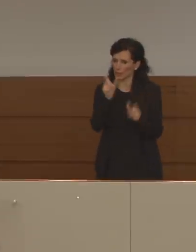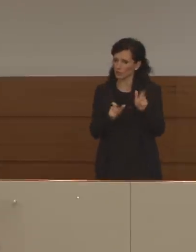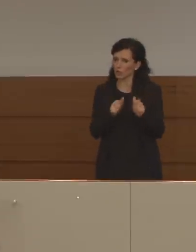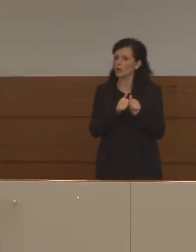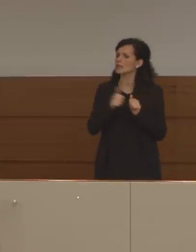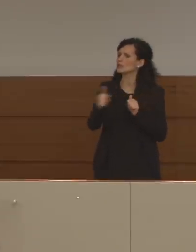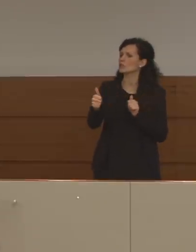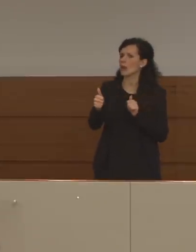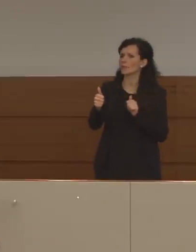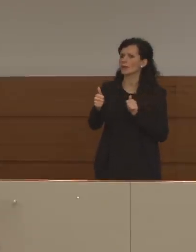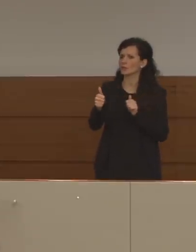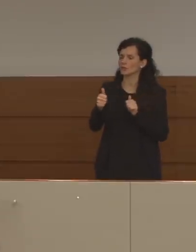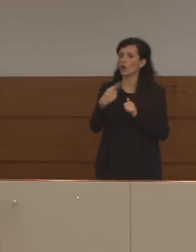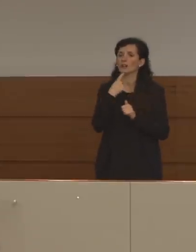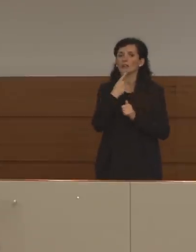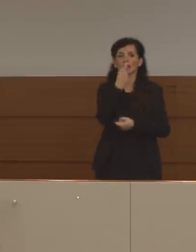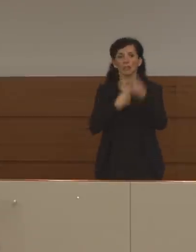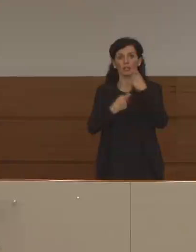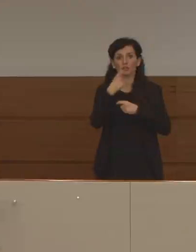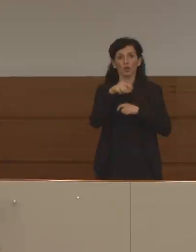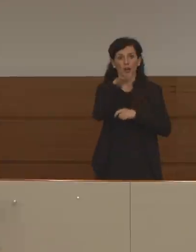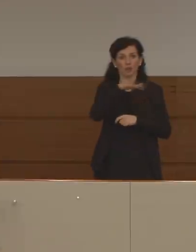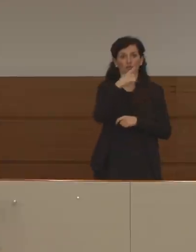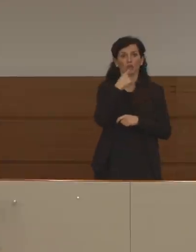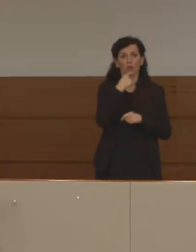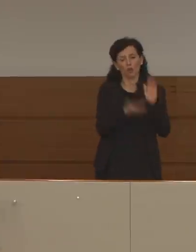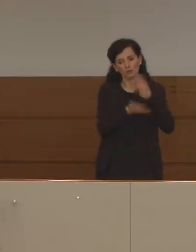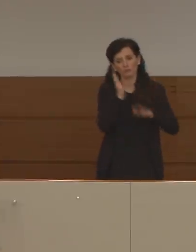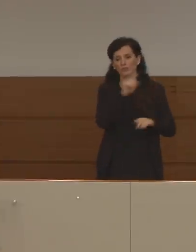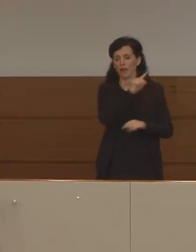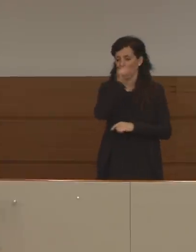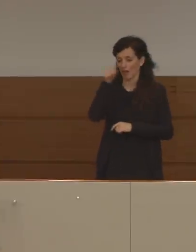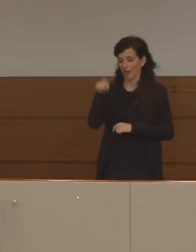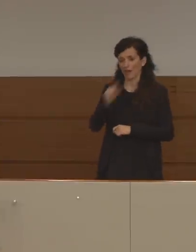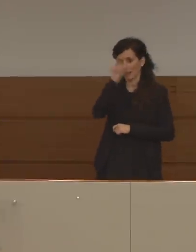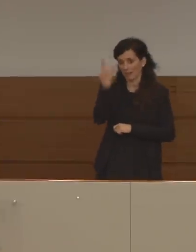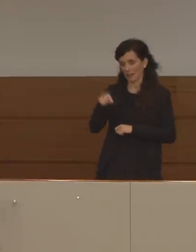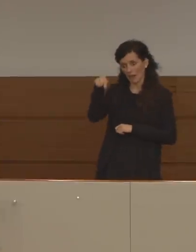cosiddette zone rosse, cioè visto che non si riescono a fermare tutte queste